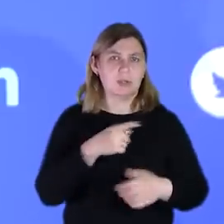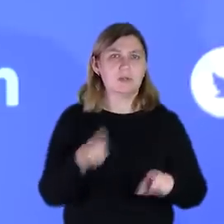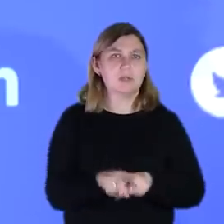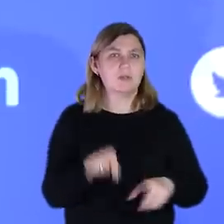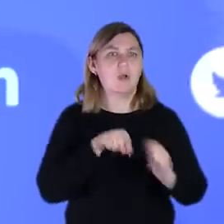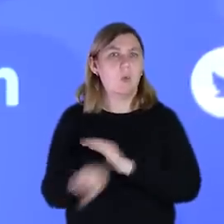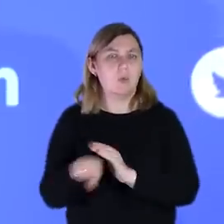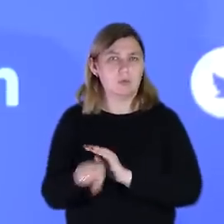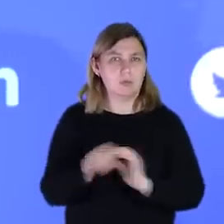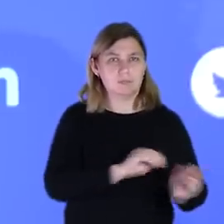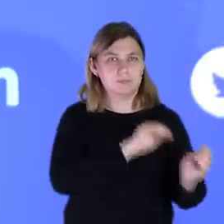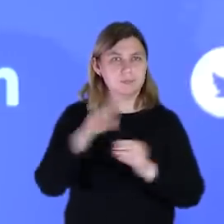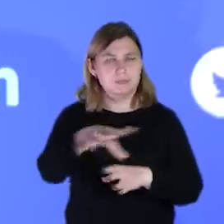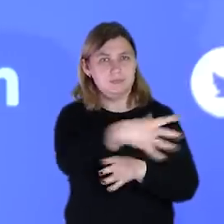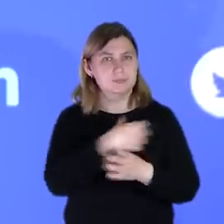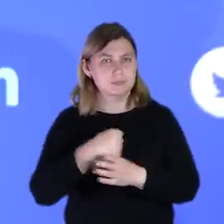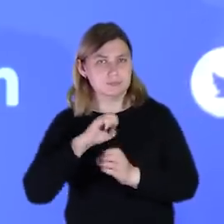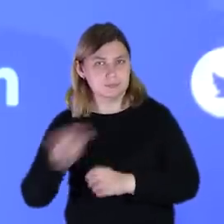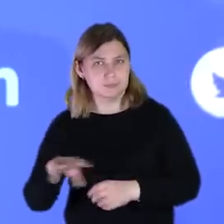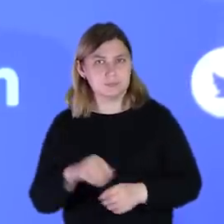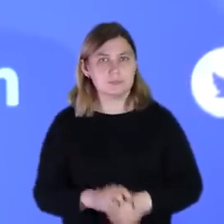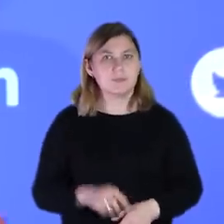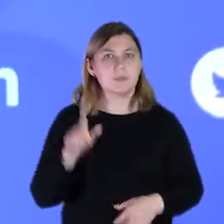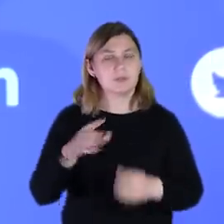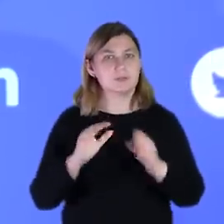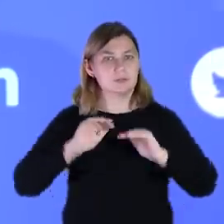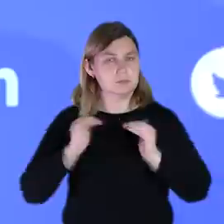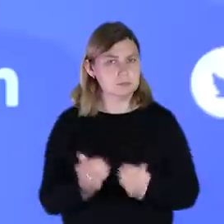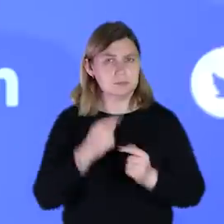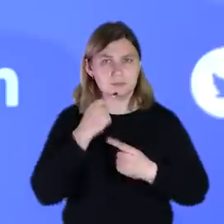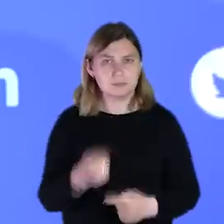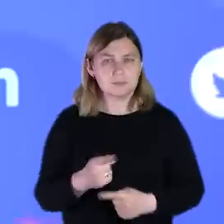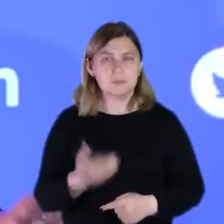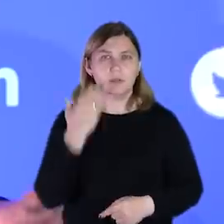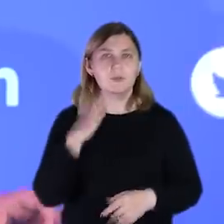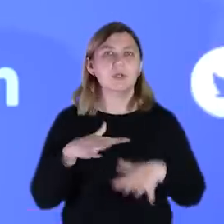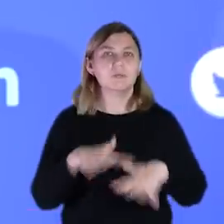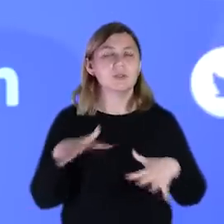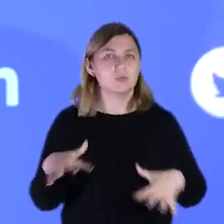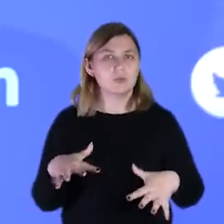przejętych ze strony Związku Sowieckiego. Więc w wielkim skrócie (bo ja bardzo dużo o tej